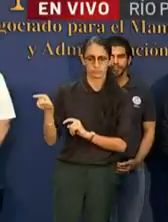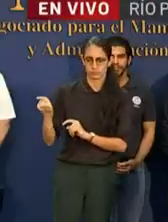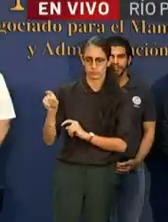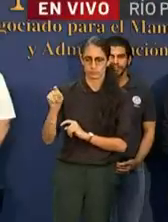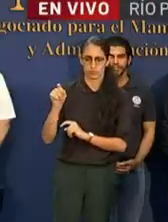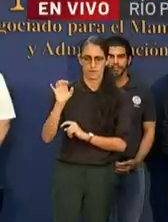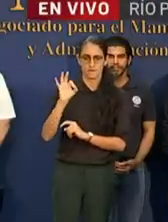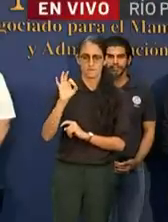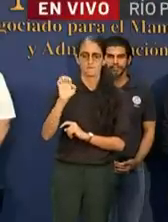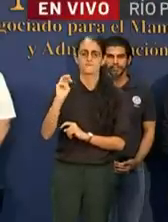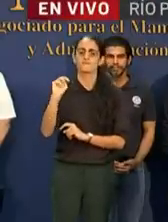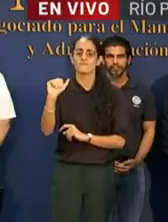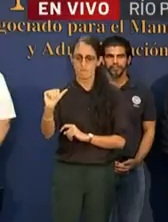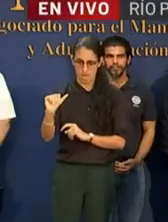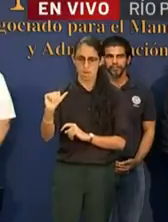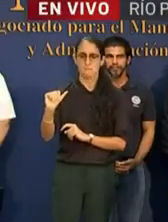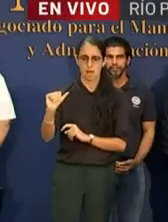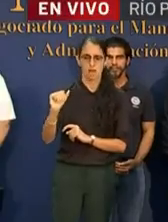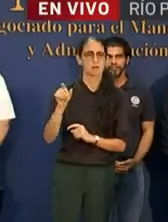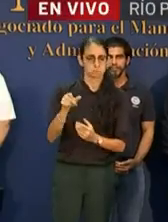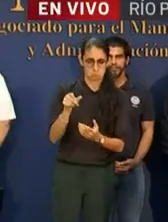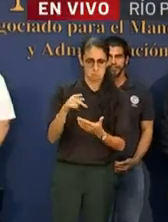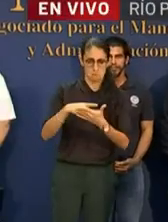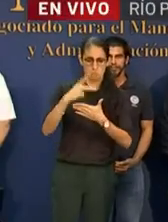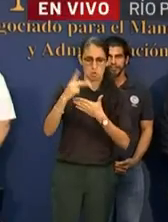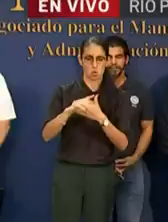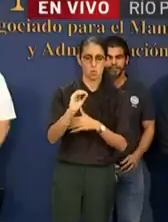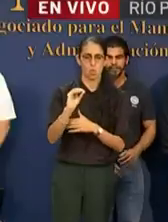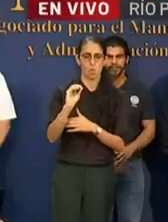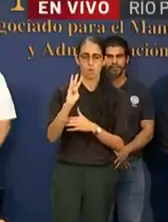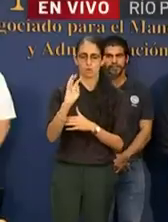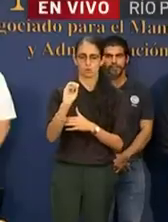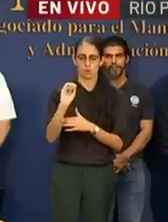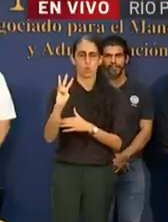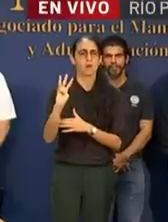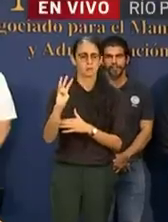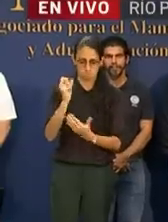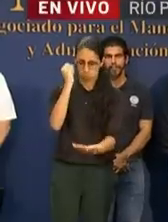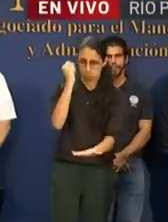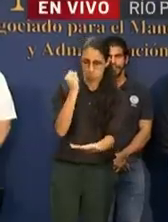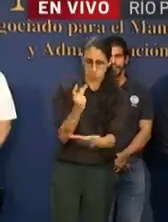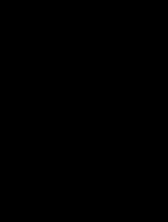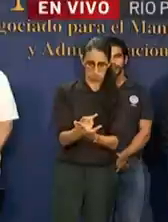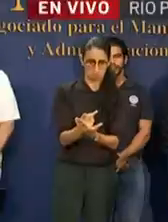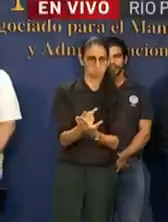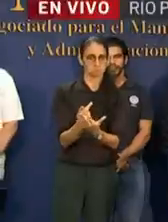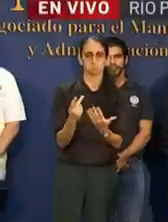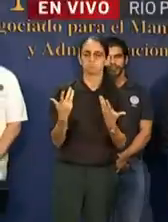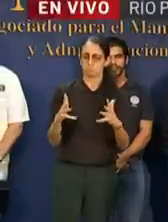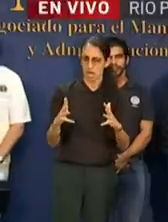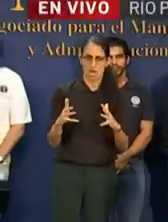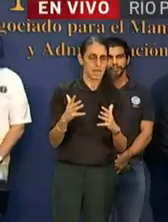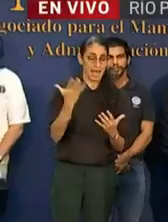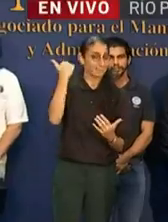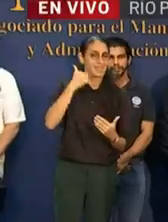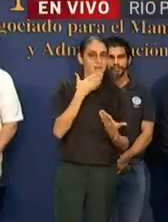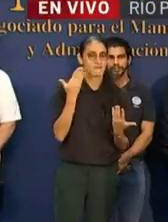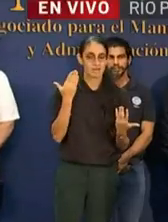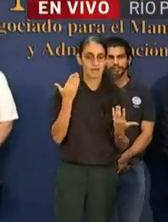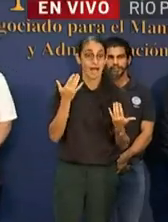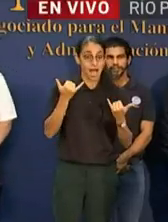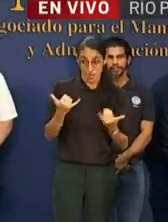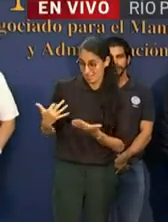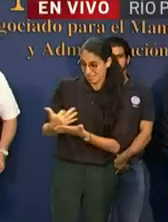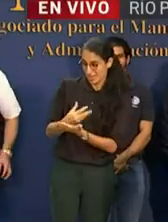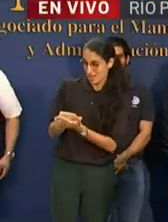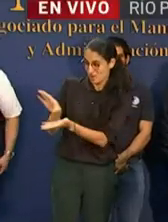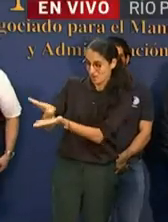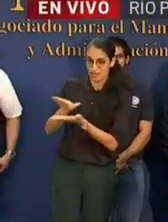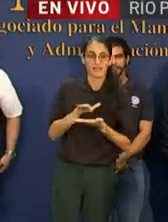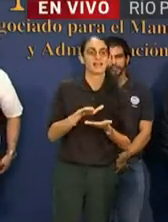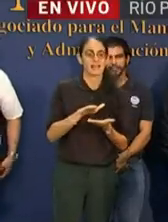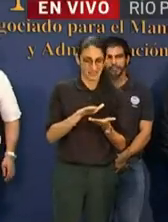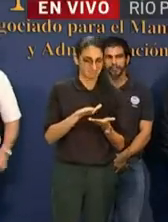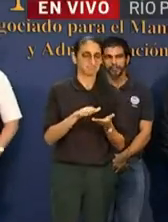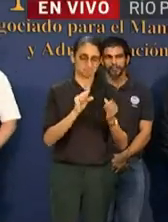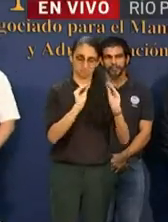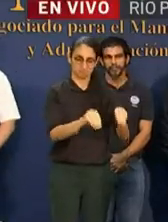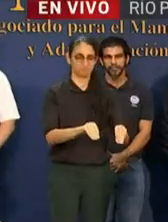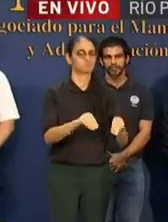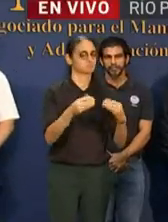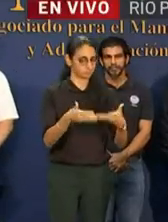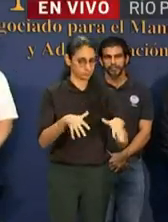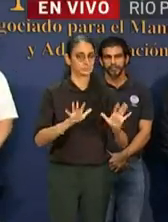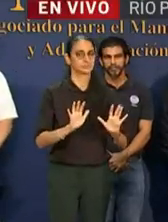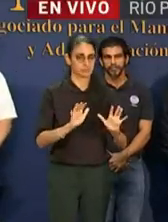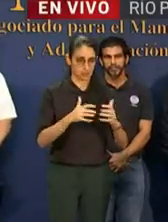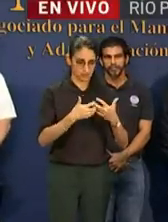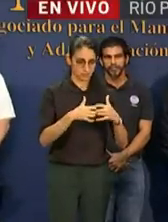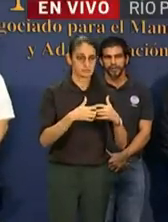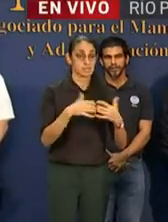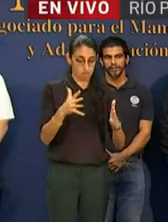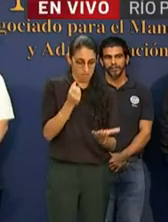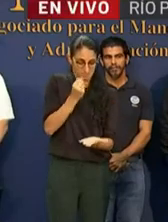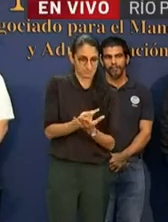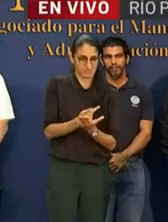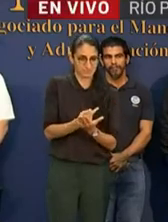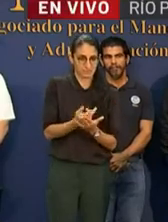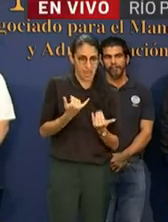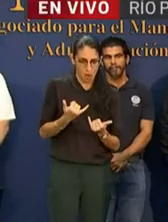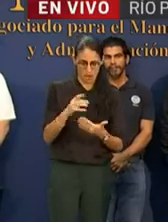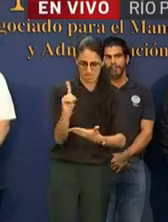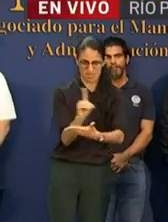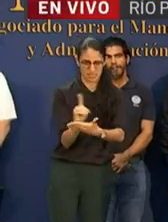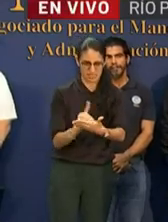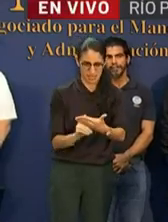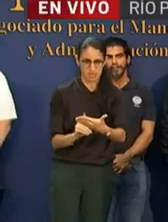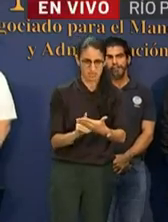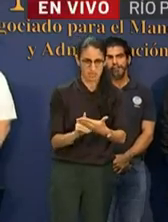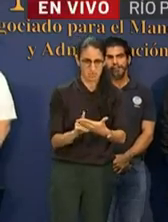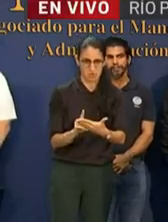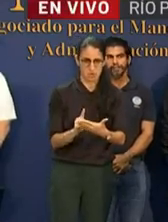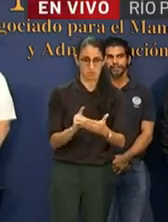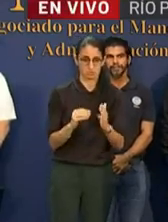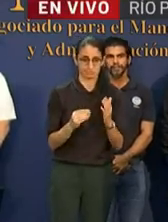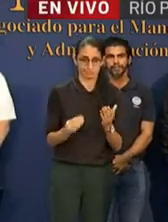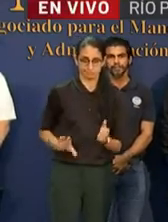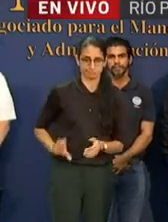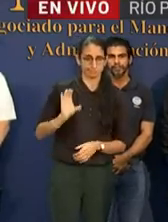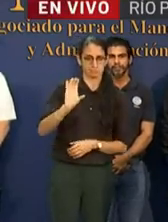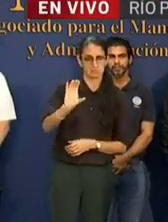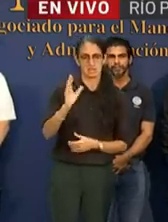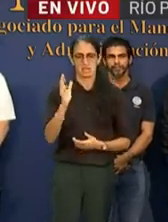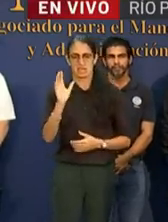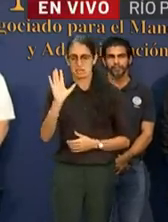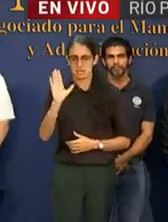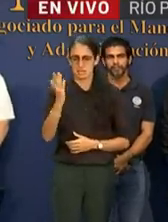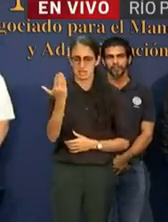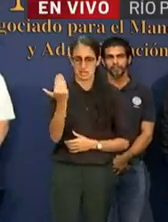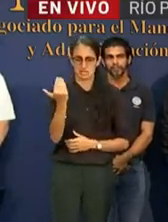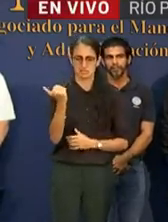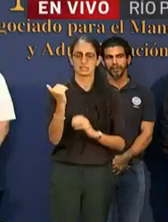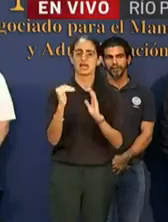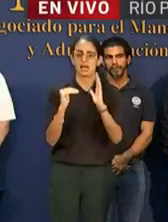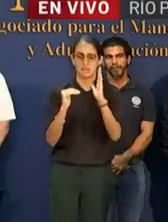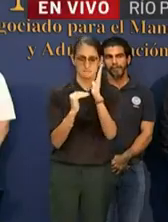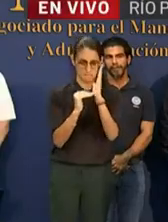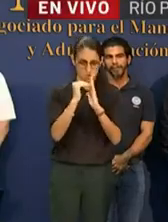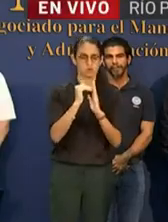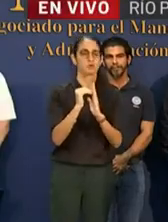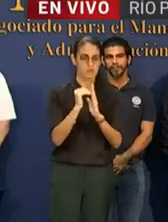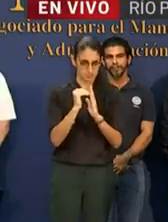SE INSTALARON?